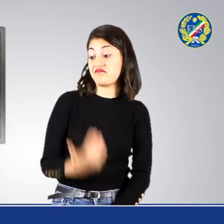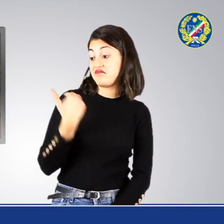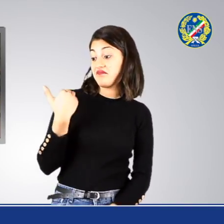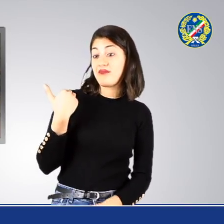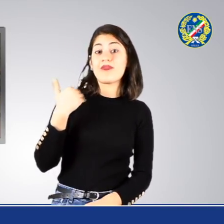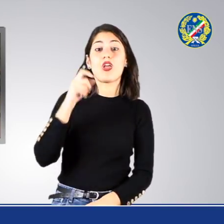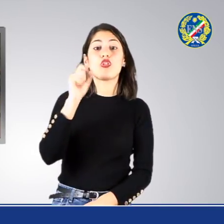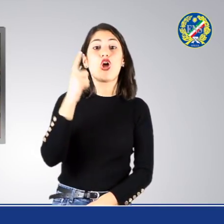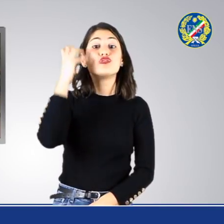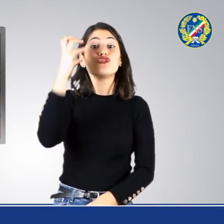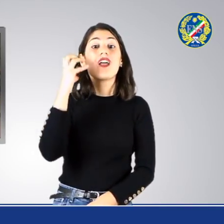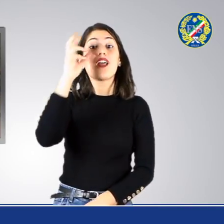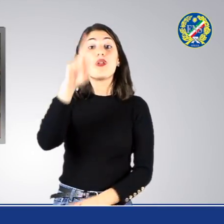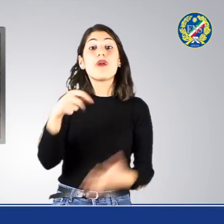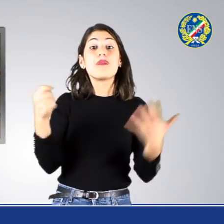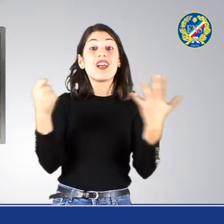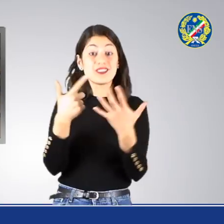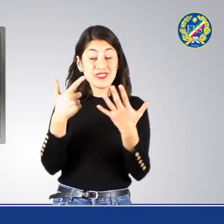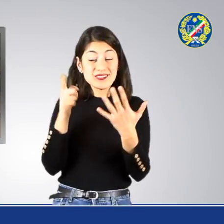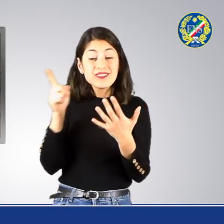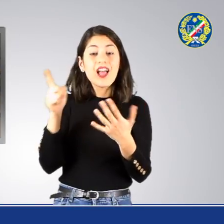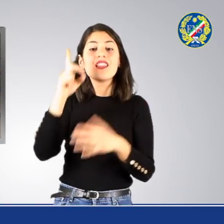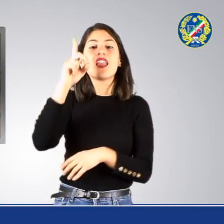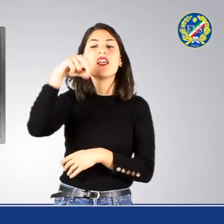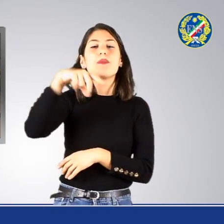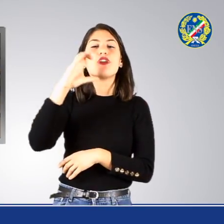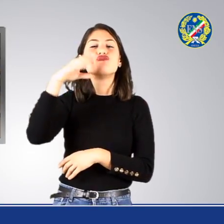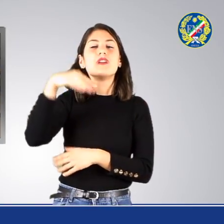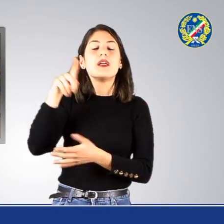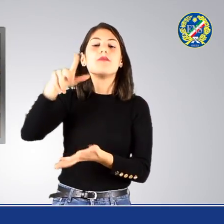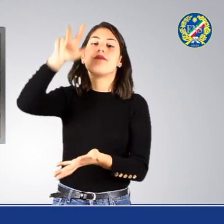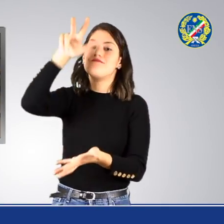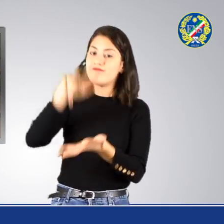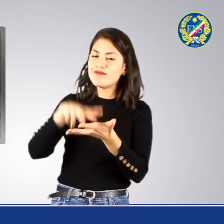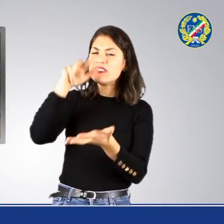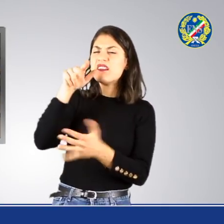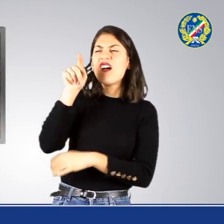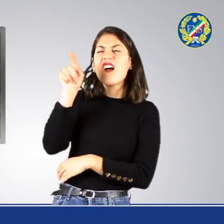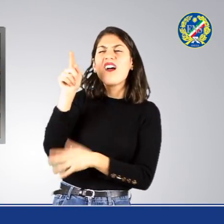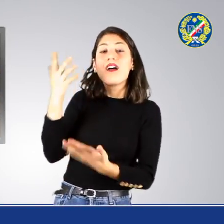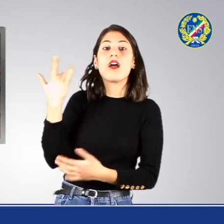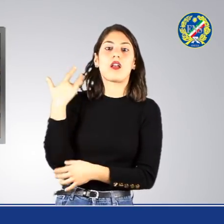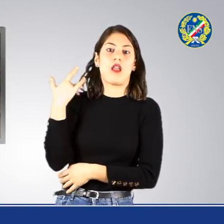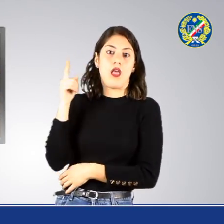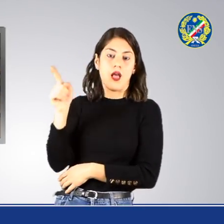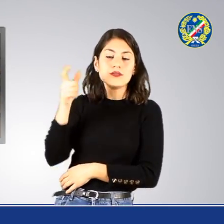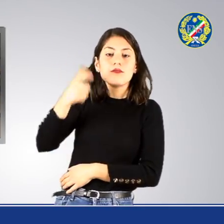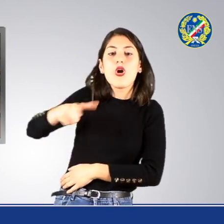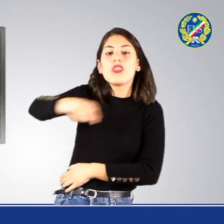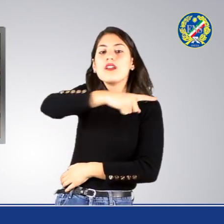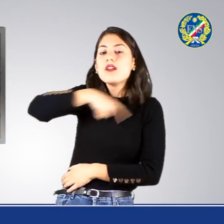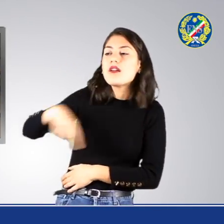Abbiamo richiesto presso tutte le sedi istituzionali un reale aggiornamento delle prestazioni di assistenza